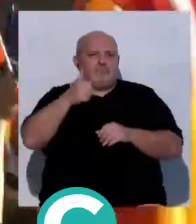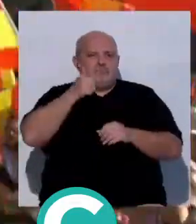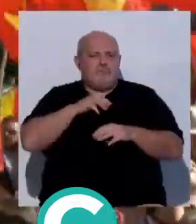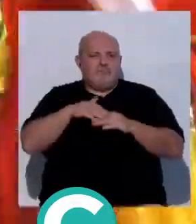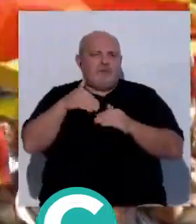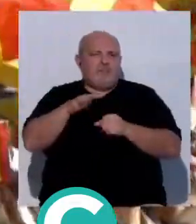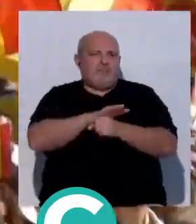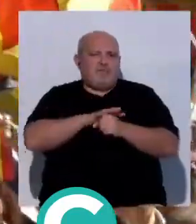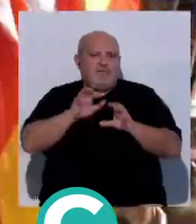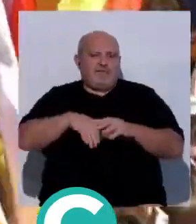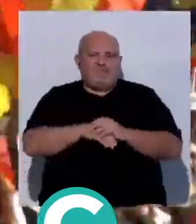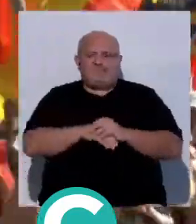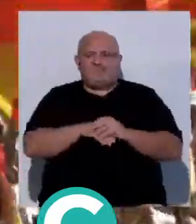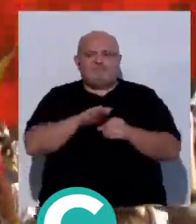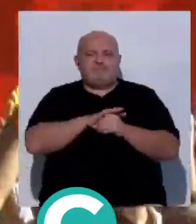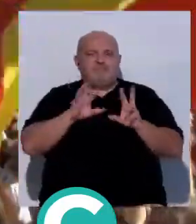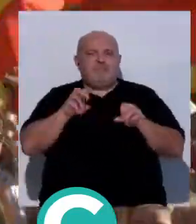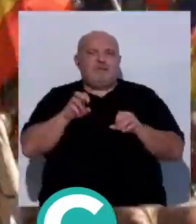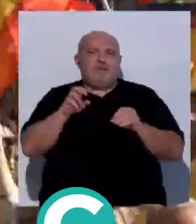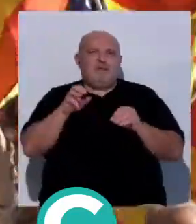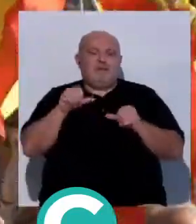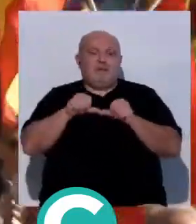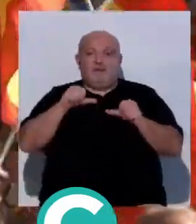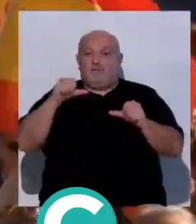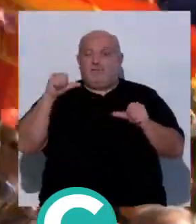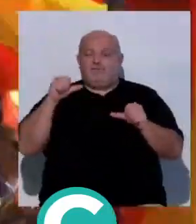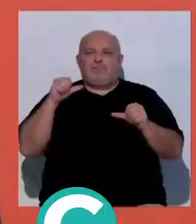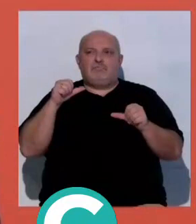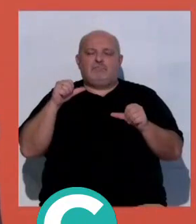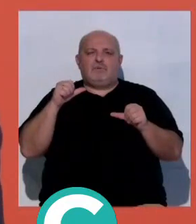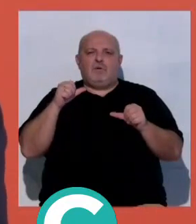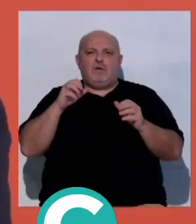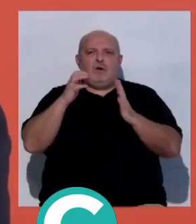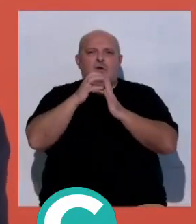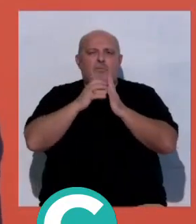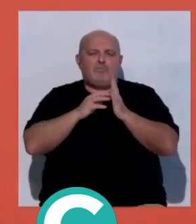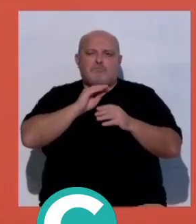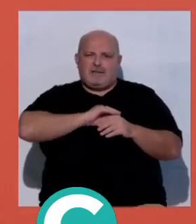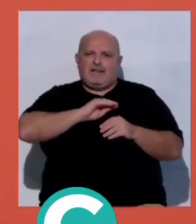provincia de Cádiz provincia de Cádiz ha supuesto en los últimos años una reducción notable de las